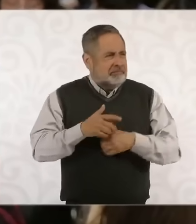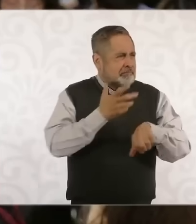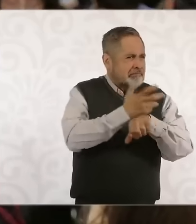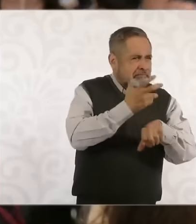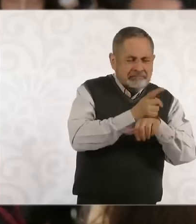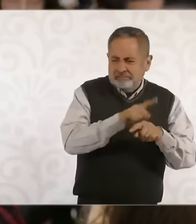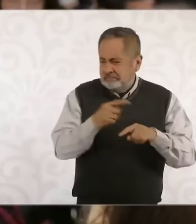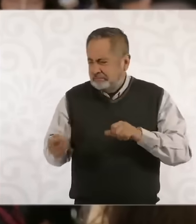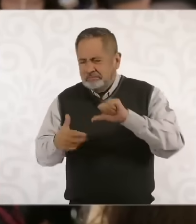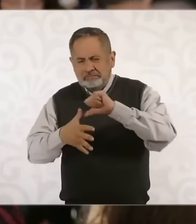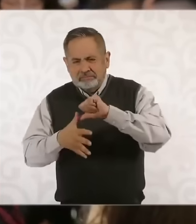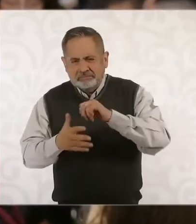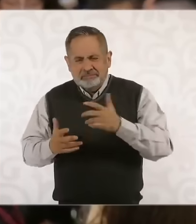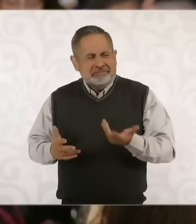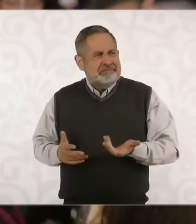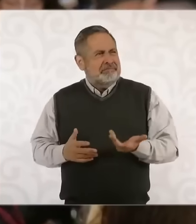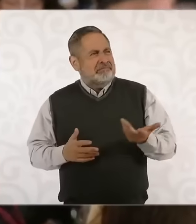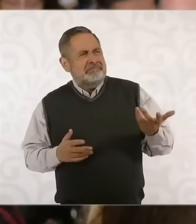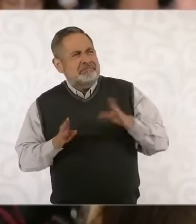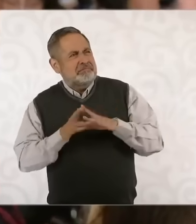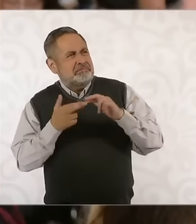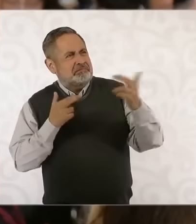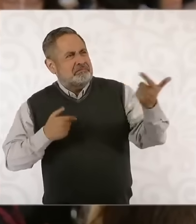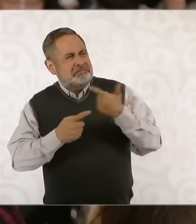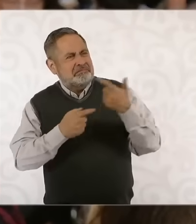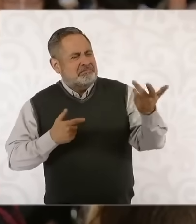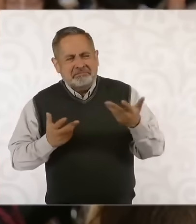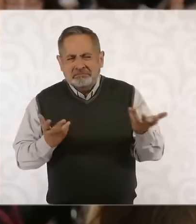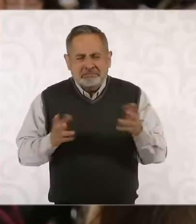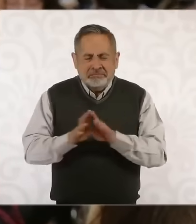con América Latina, con los países de América Latina. Y presidenta, yo lo que quiero preguntarle